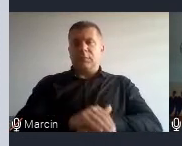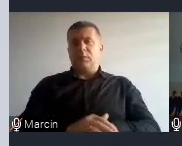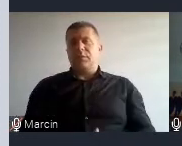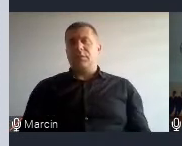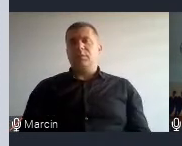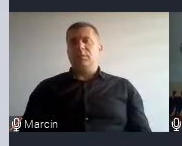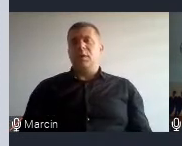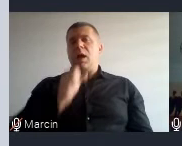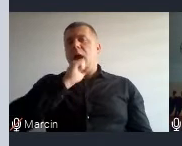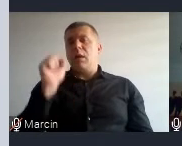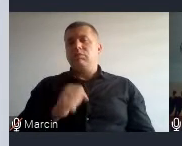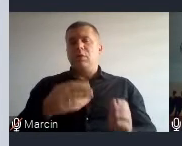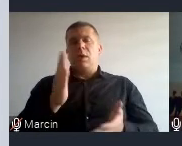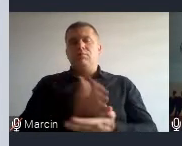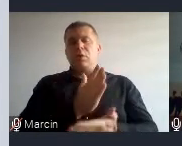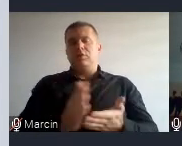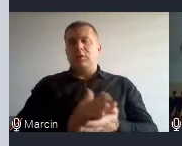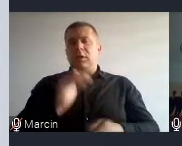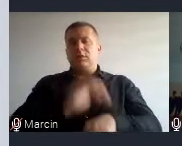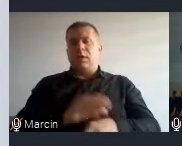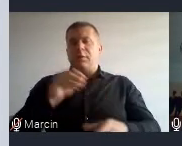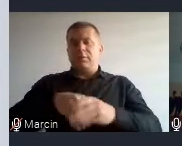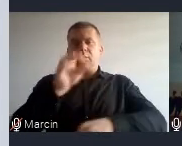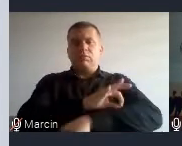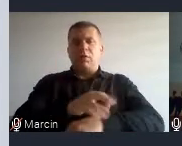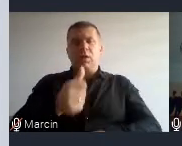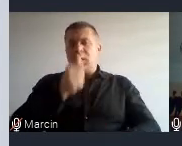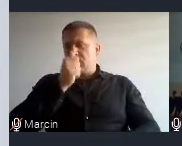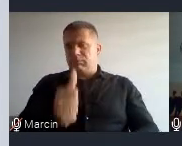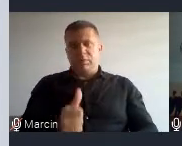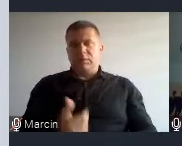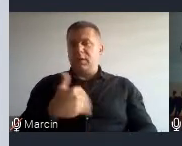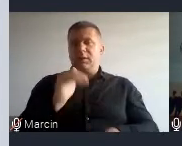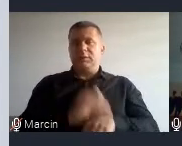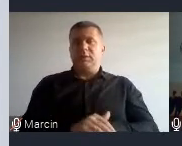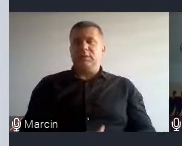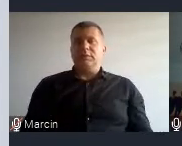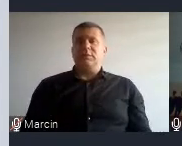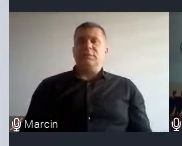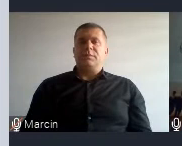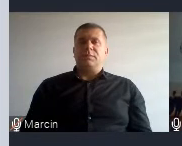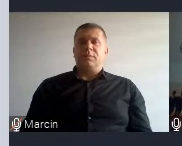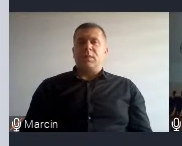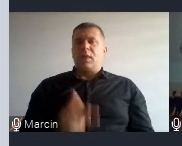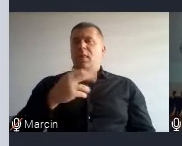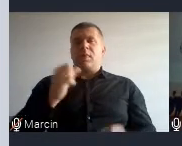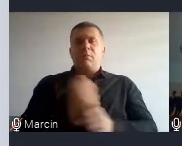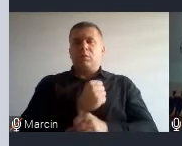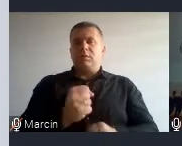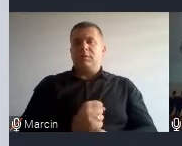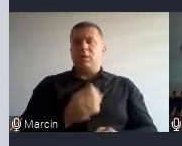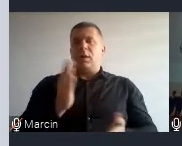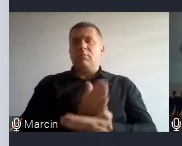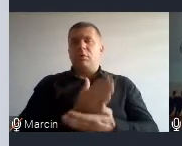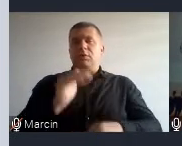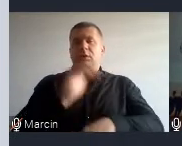Absolutnie dzielenie zamówienia w ramach projektu jest niedopuszczalne, absolutnie niemożliwe jest dzielenie zamówienia po to,